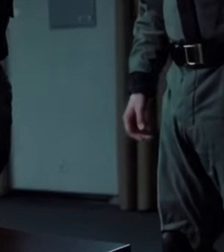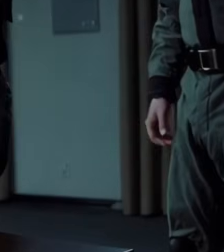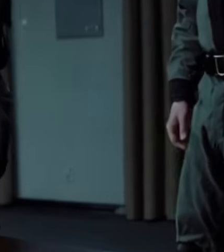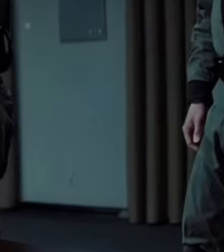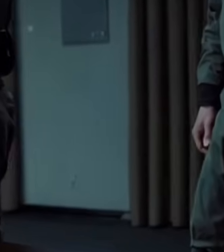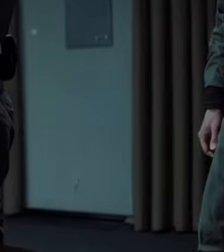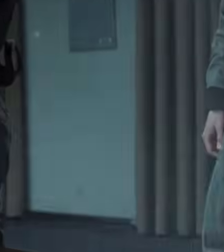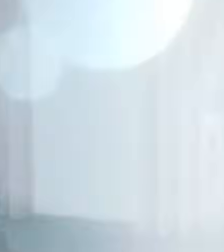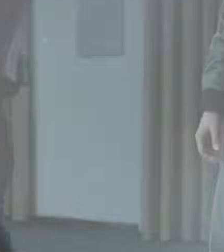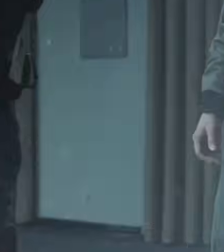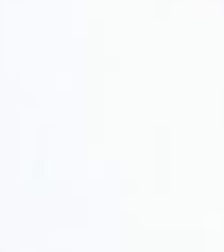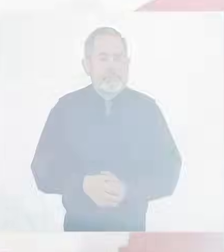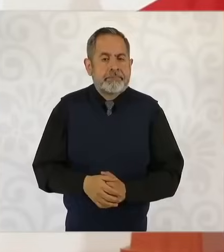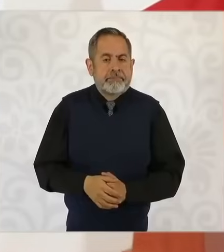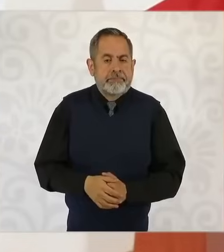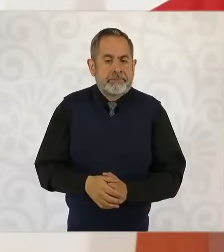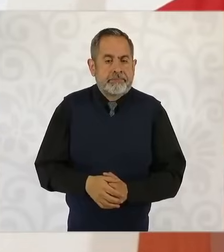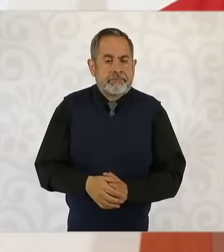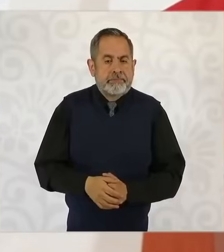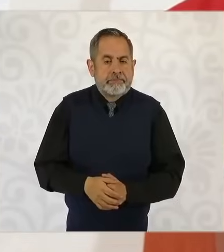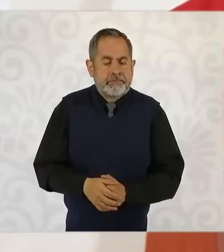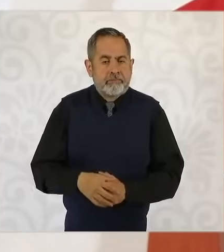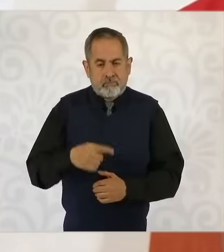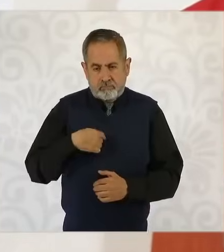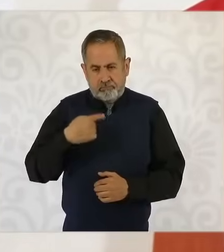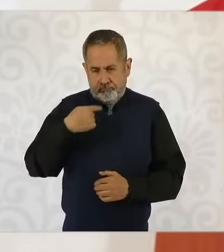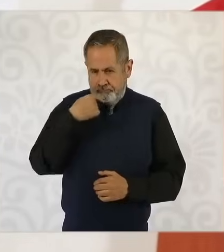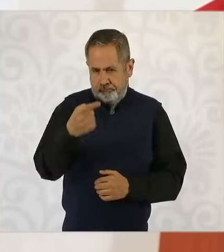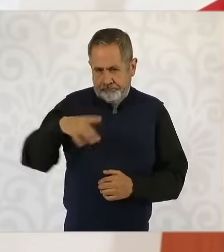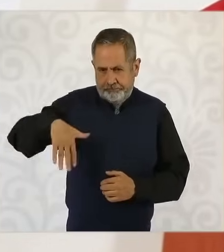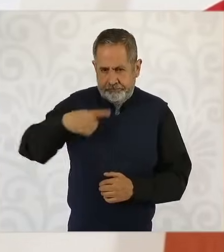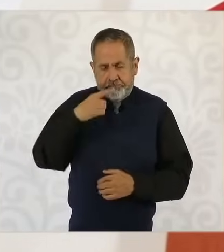la mandataria ha cuestionado esas presuntas negociaciones luego de que el gobierno de